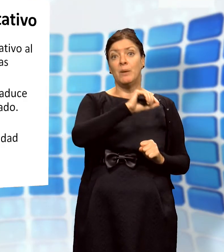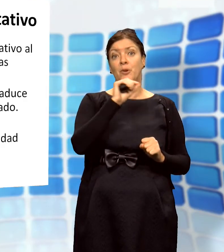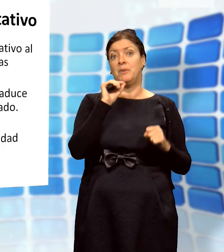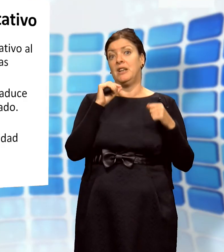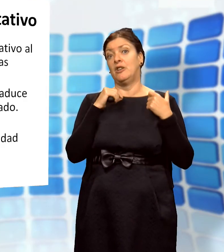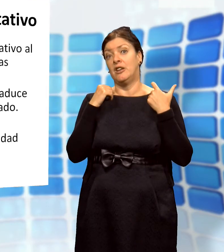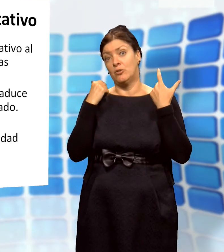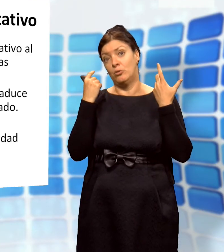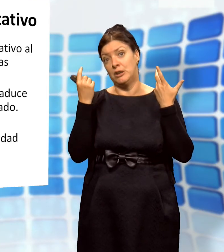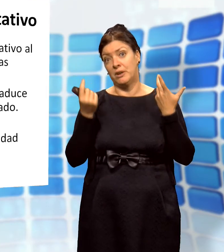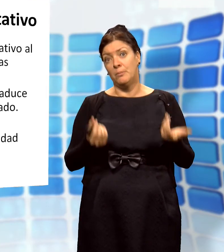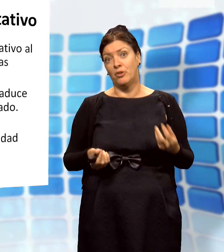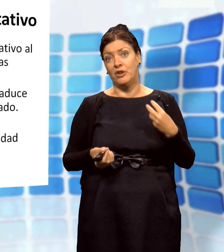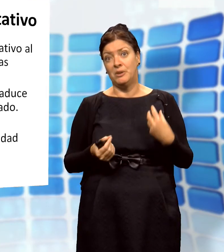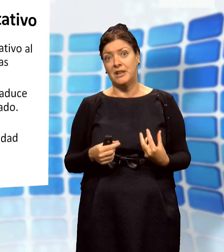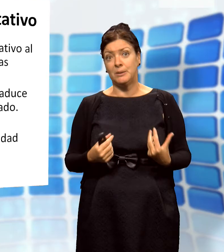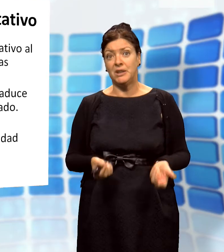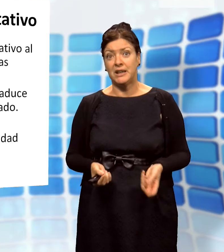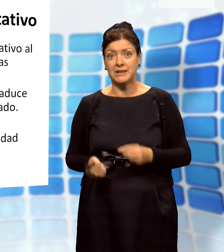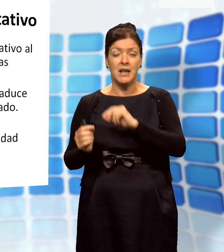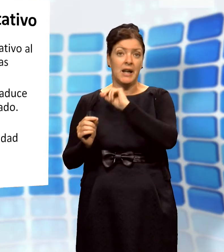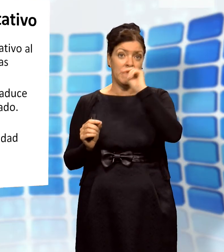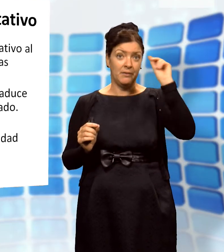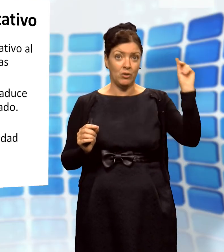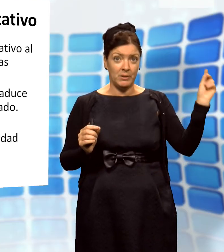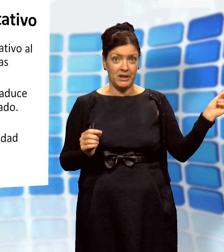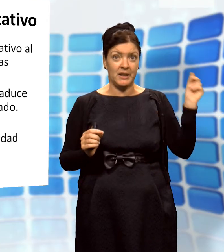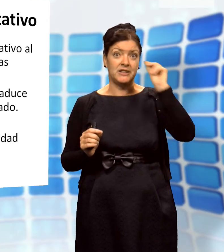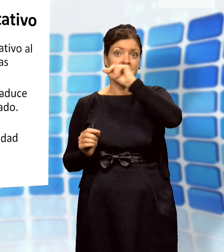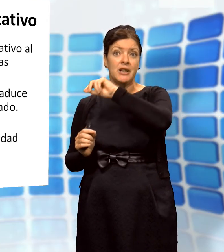propia de las culturas, por ejemplo, denominadas semíticas, arábigo-hebreas, se distinguen